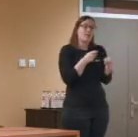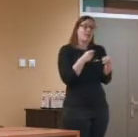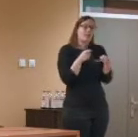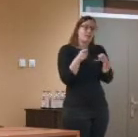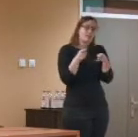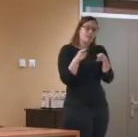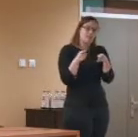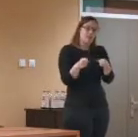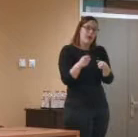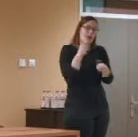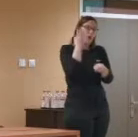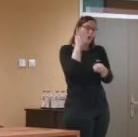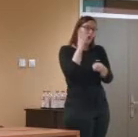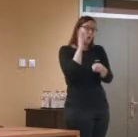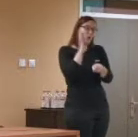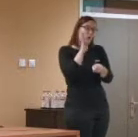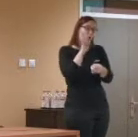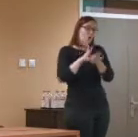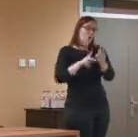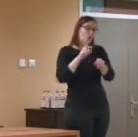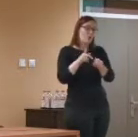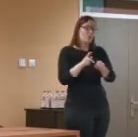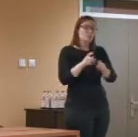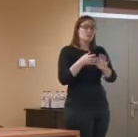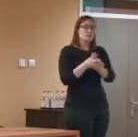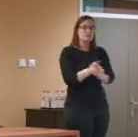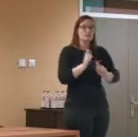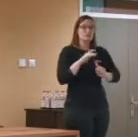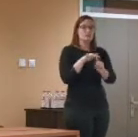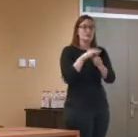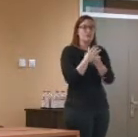que los corruptos pudieran estar en un hábitat perfectamente